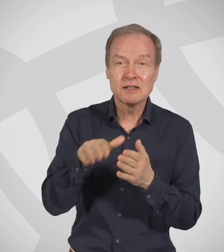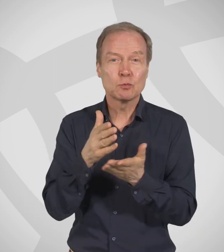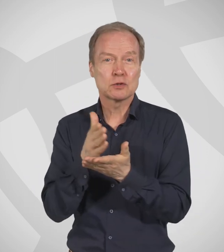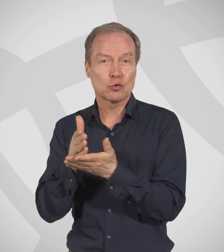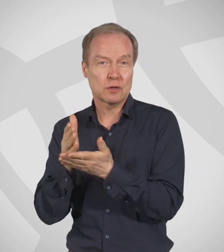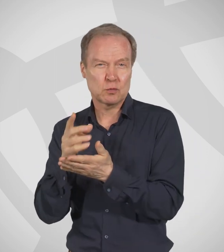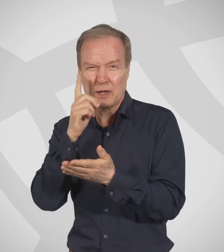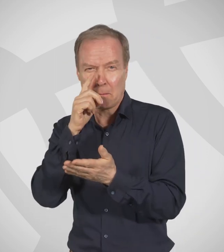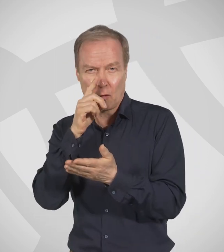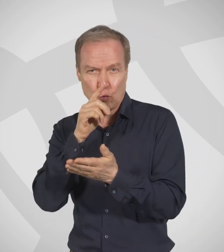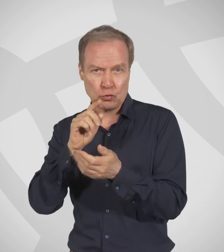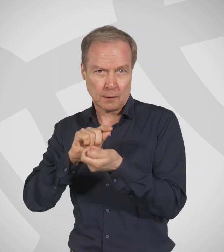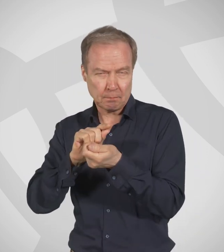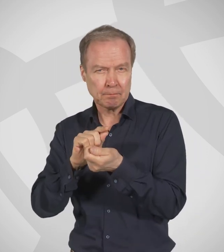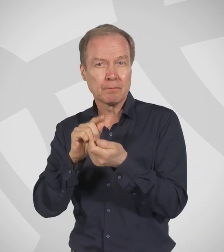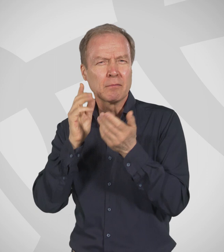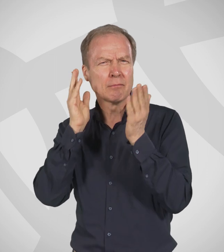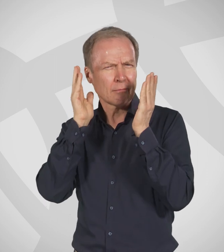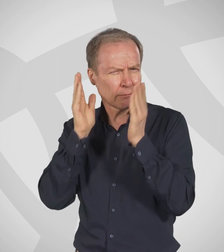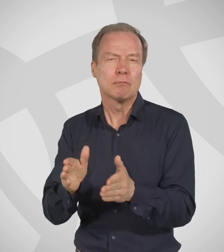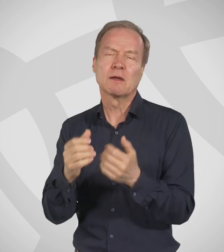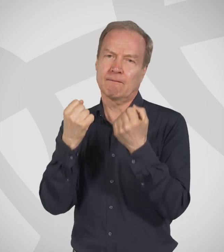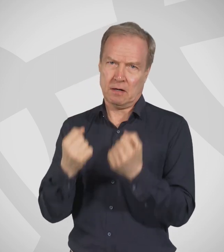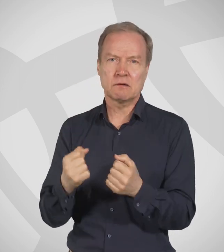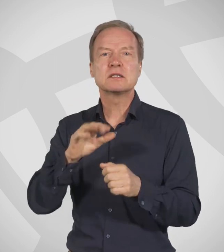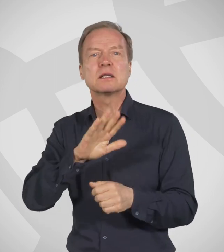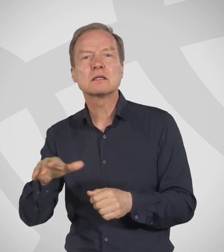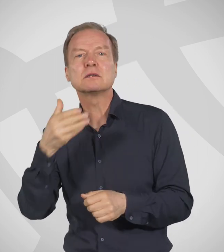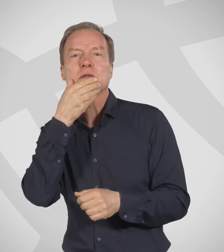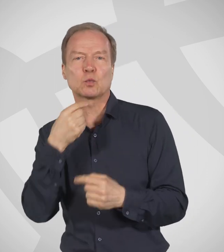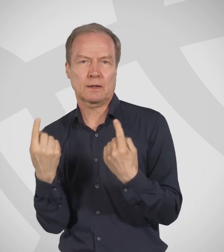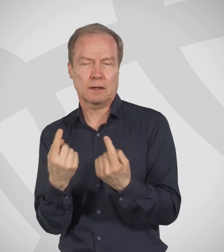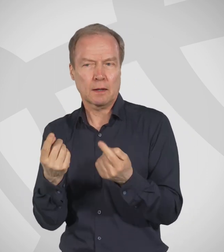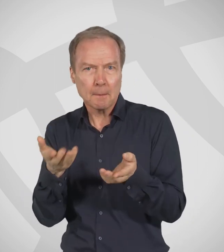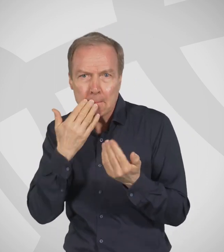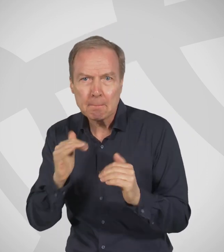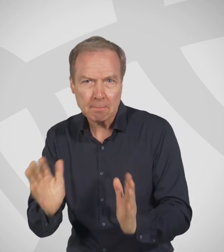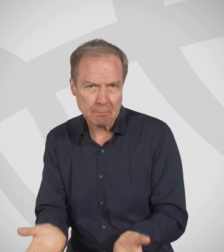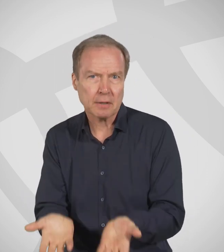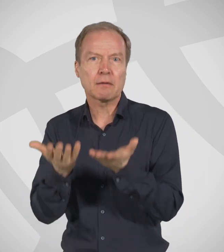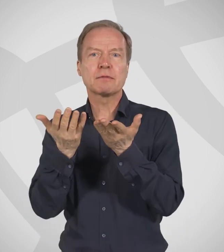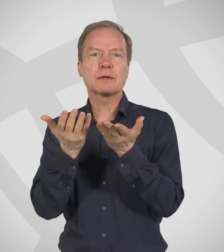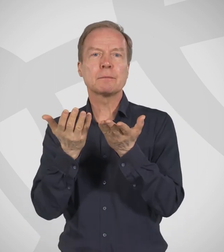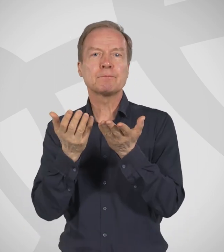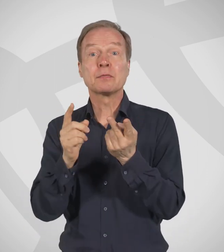ja viittomakielisten oikeuksia koskeviin epäkohtiin, - erityisesti lasten ja nuorten tilanteisiin.